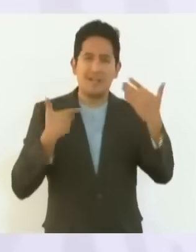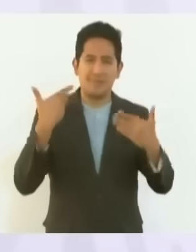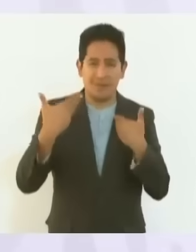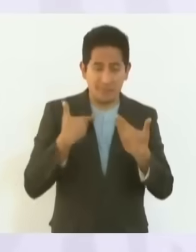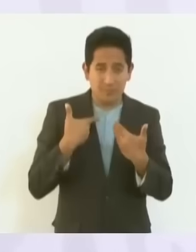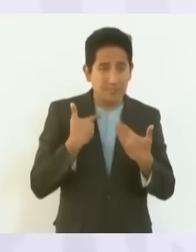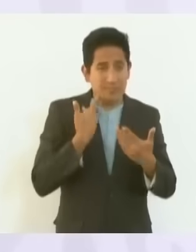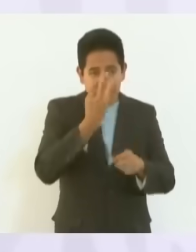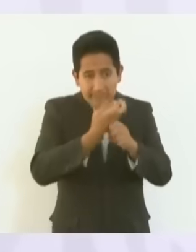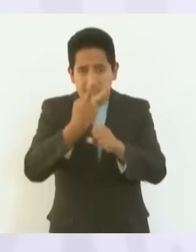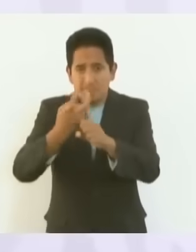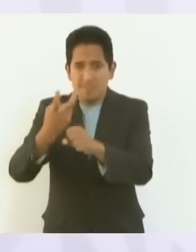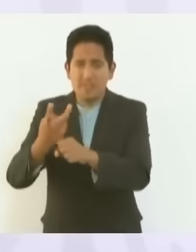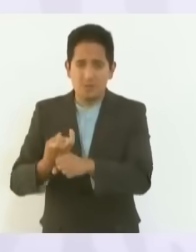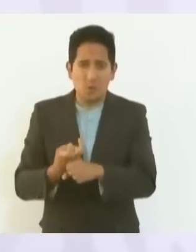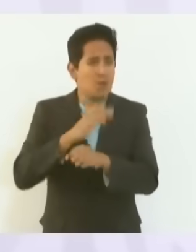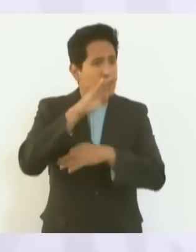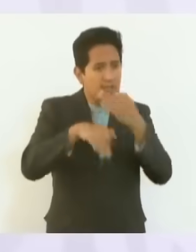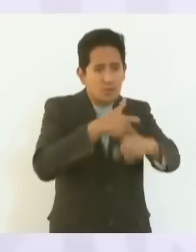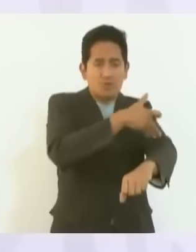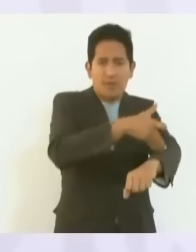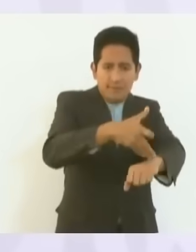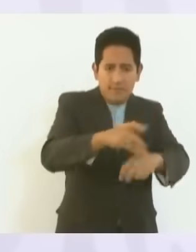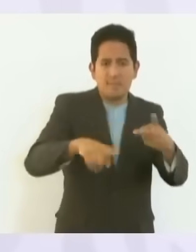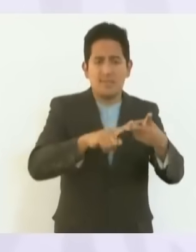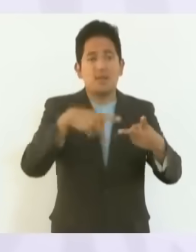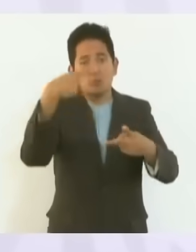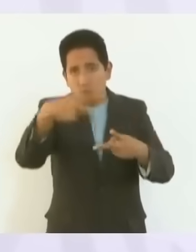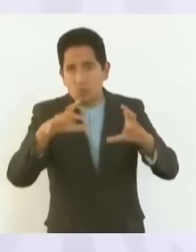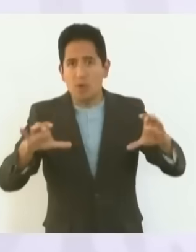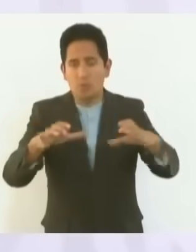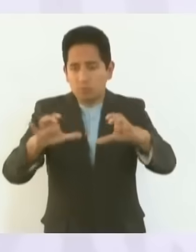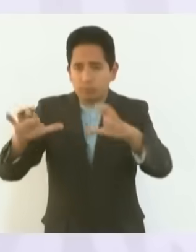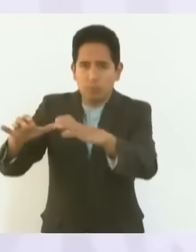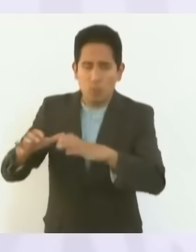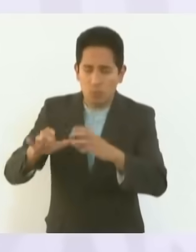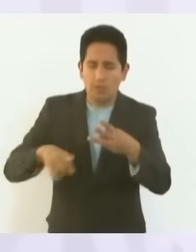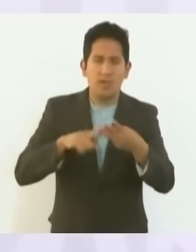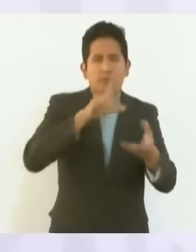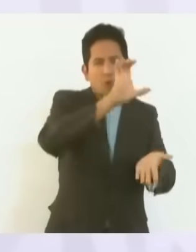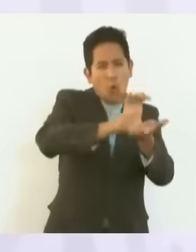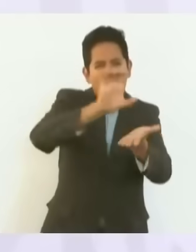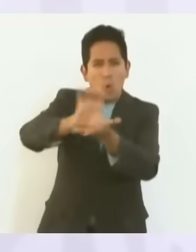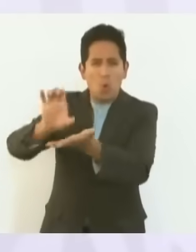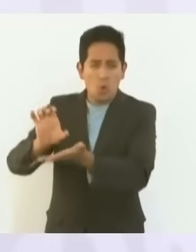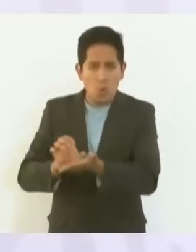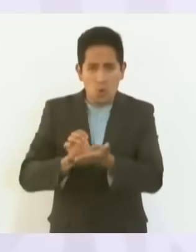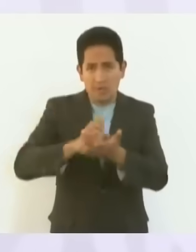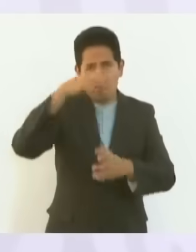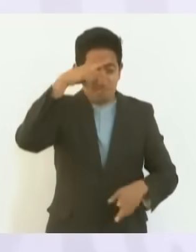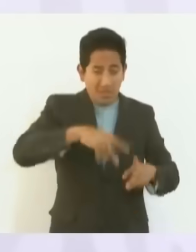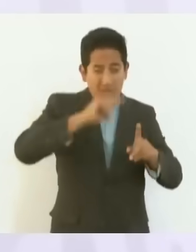todos lados, en las familias, en la comunidad, en las colonias, en nuestro país entero. Abrazar la